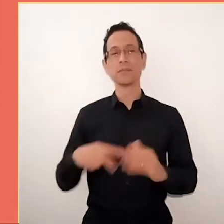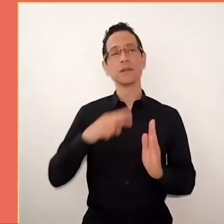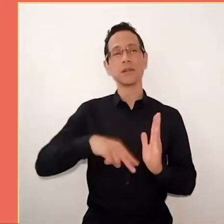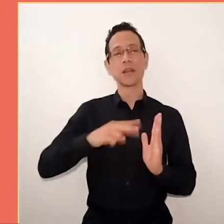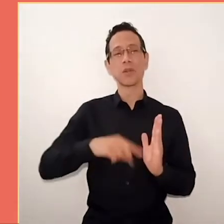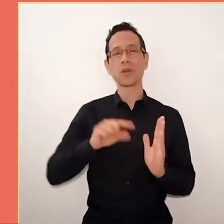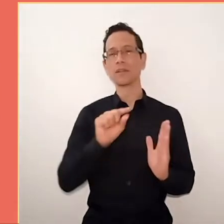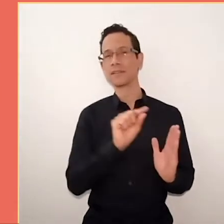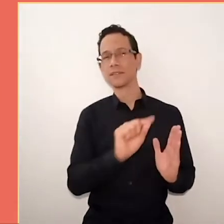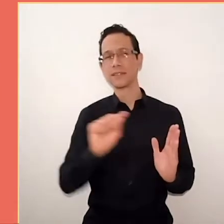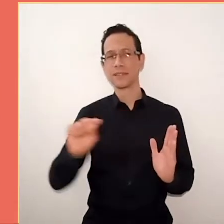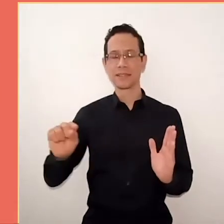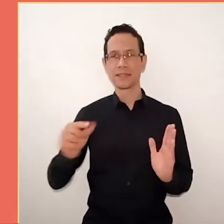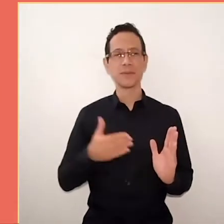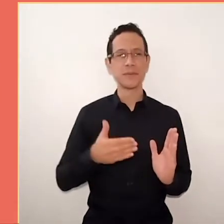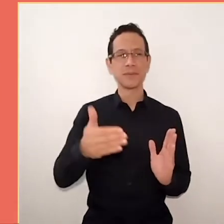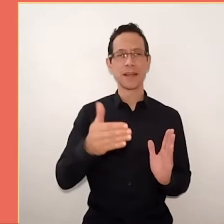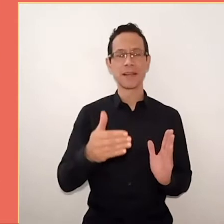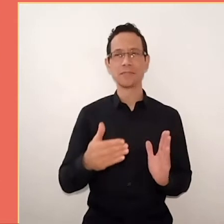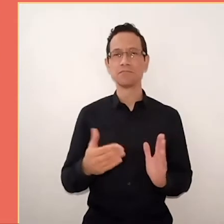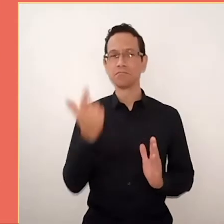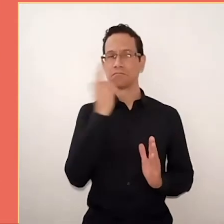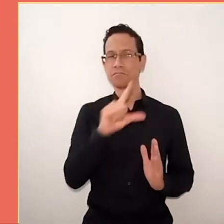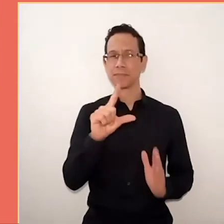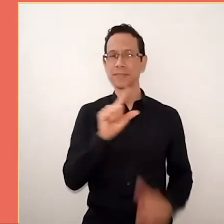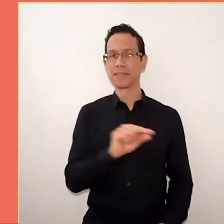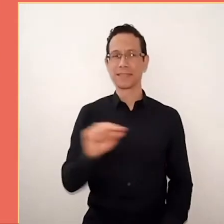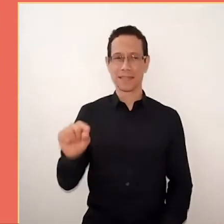Esta pergunta que aparentemente pode ser um pouco simples,